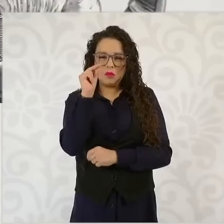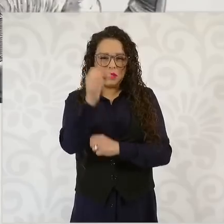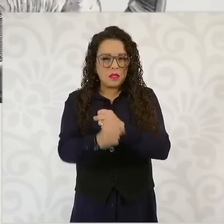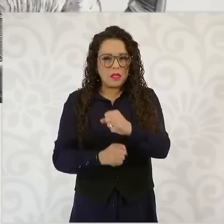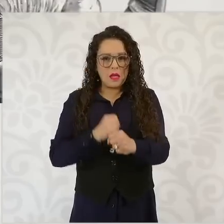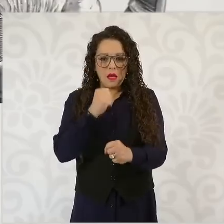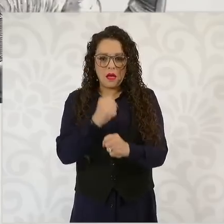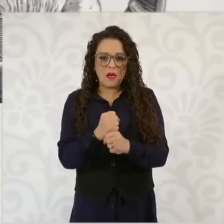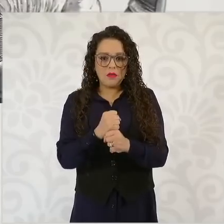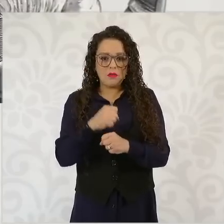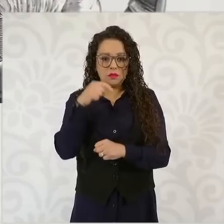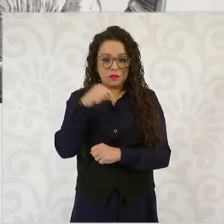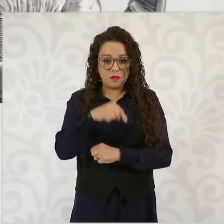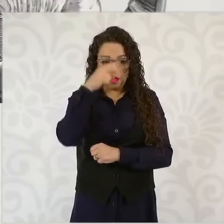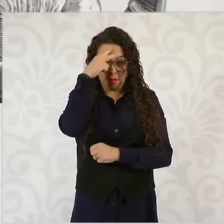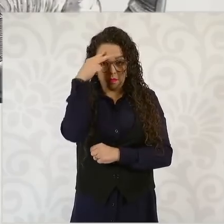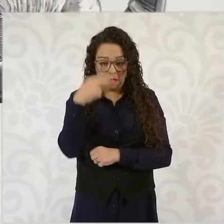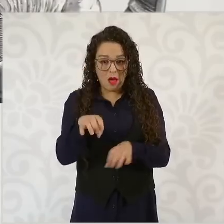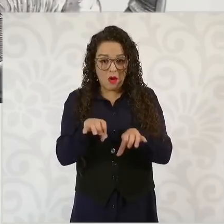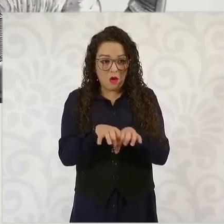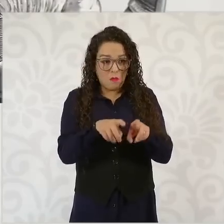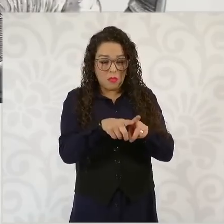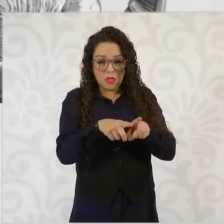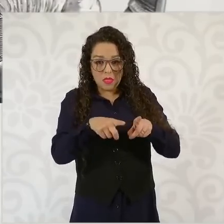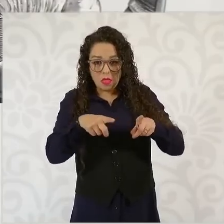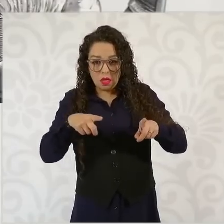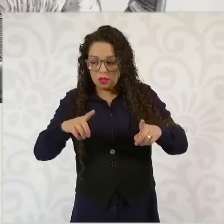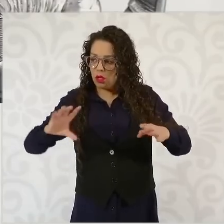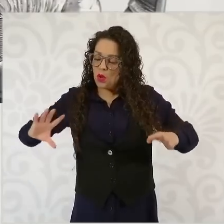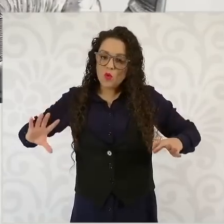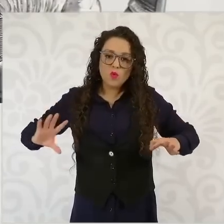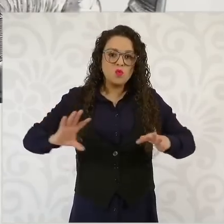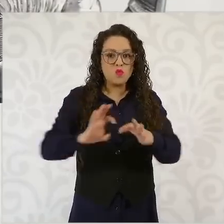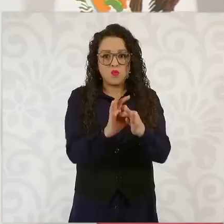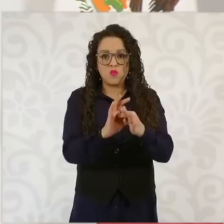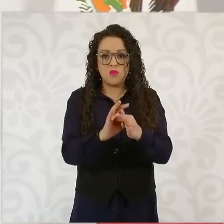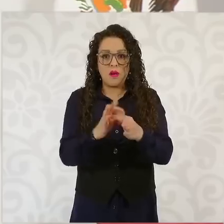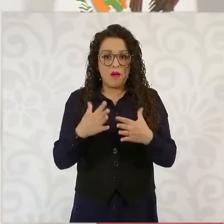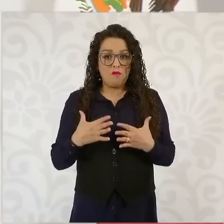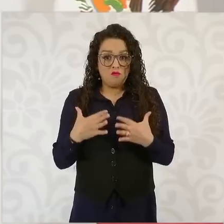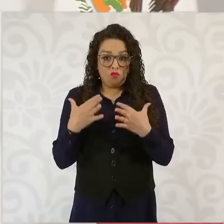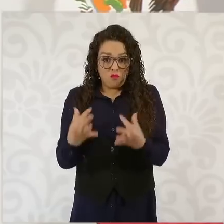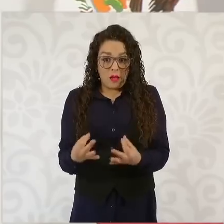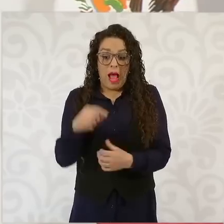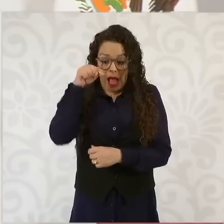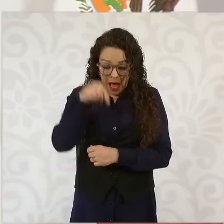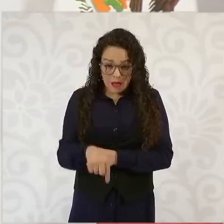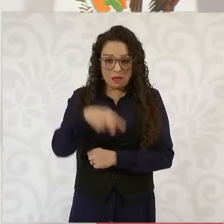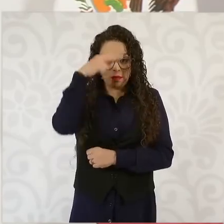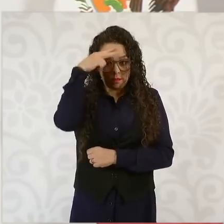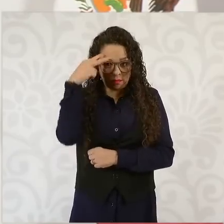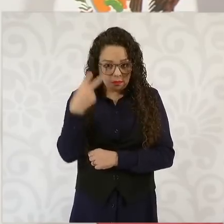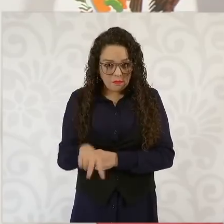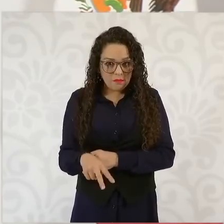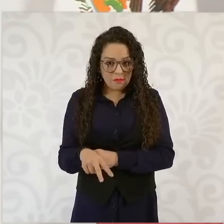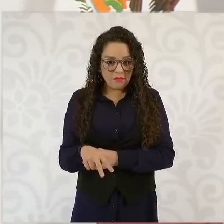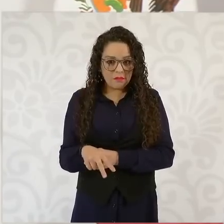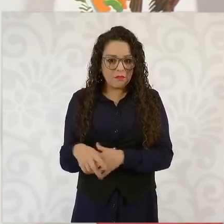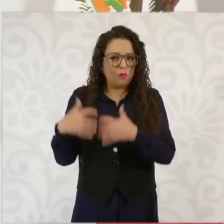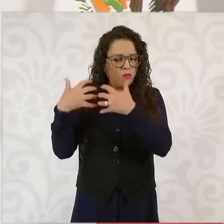industrial del país y pues Nacimos en México hemos crecido en México y seguimos invirtiendo en México